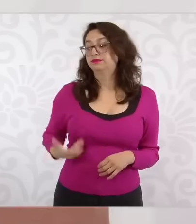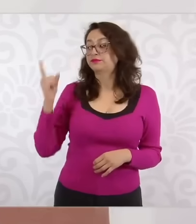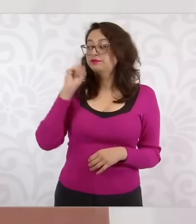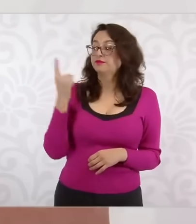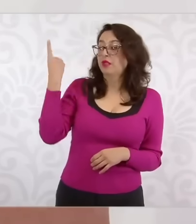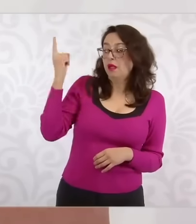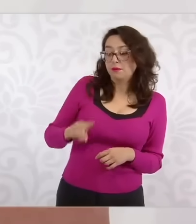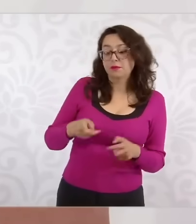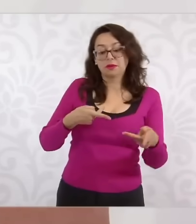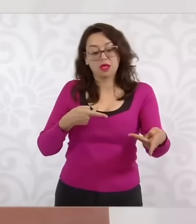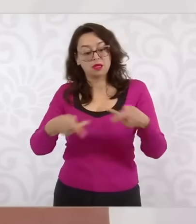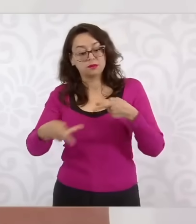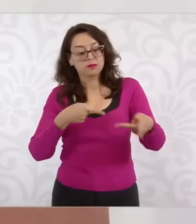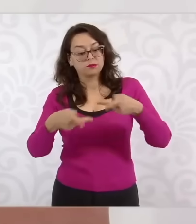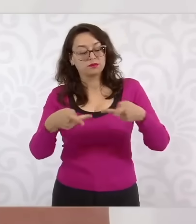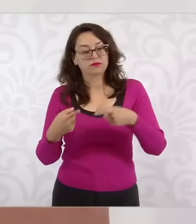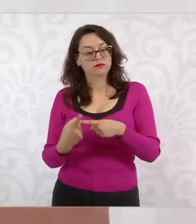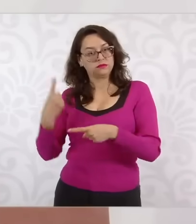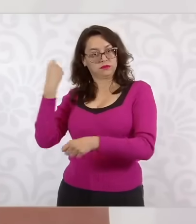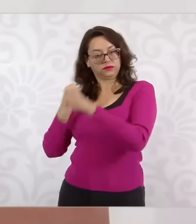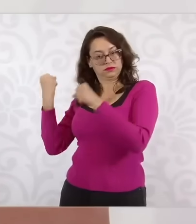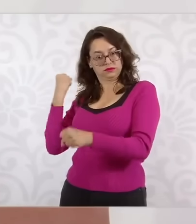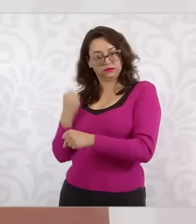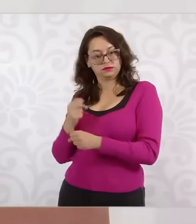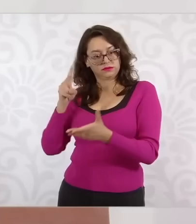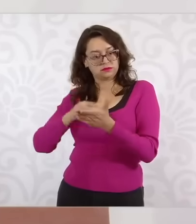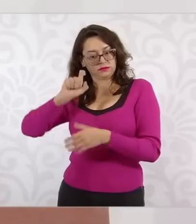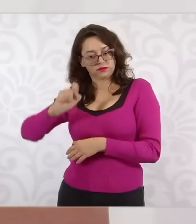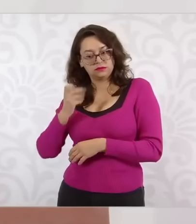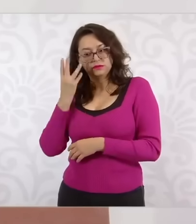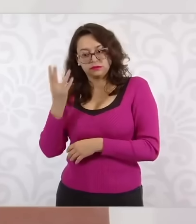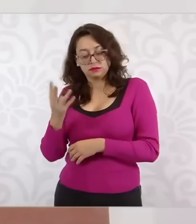Shamam desde el inicio de la administración no solo se refiere a detenciones, no solo son